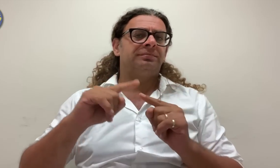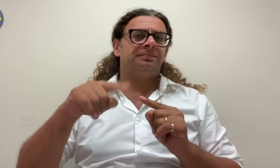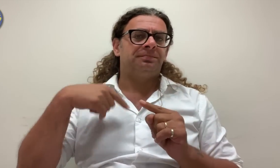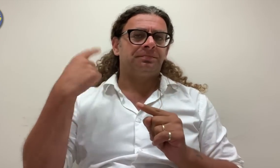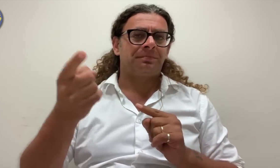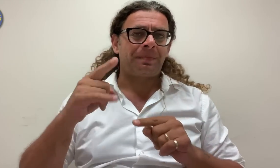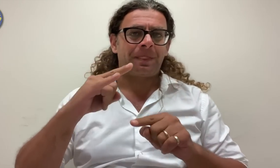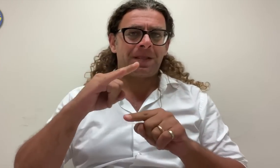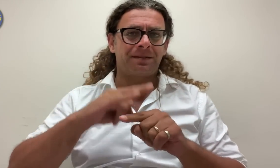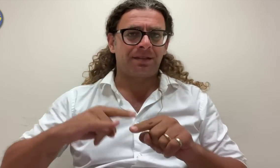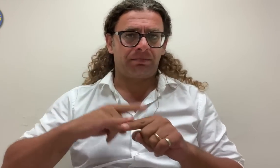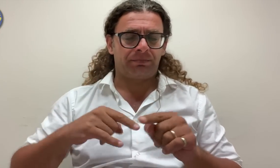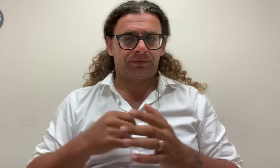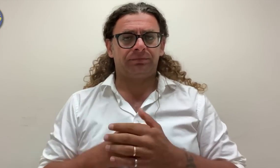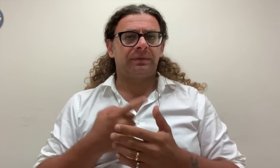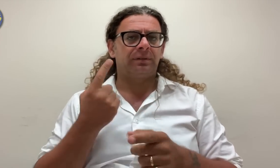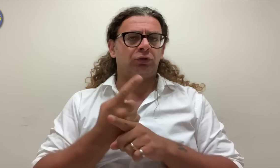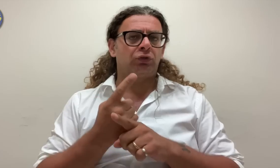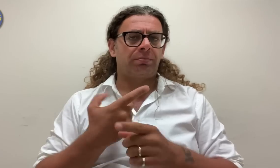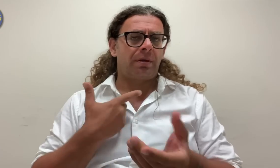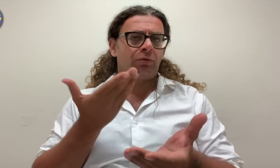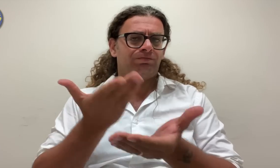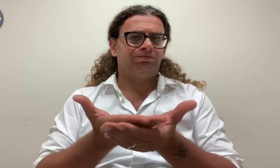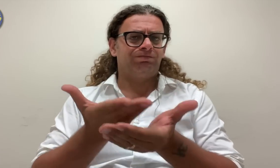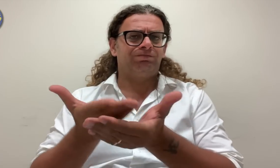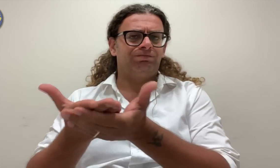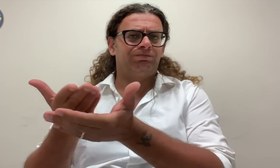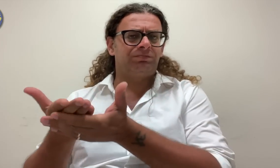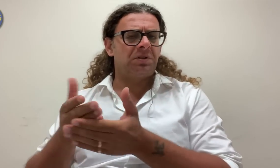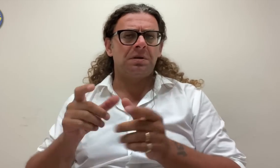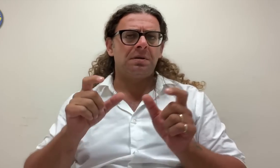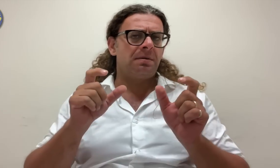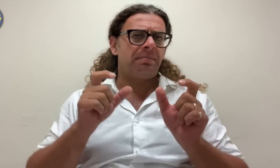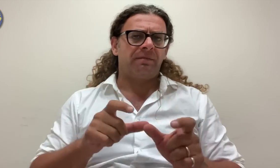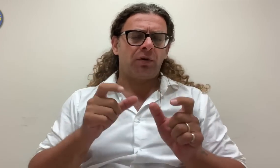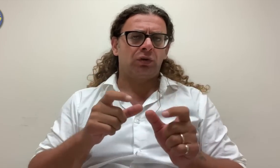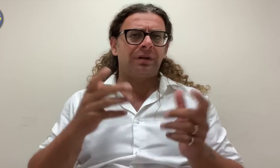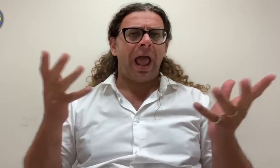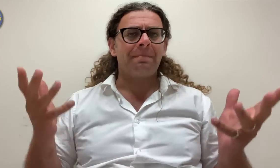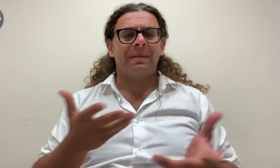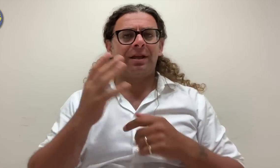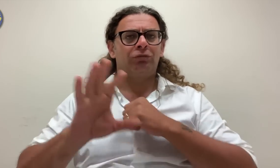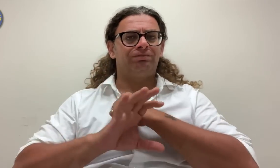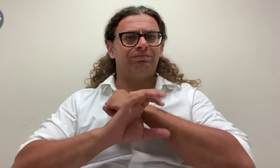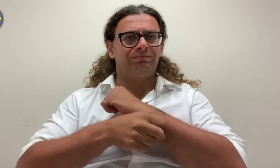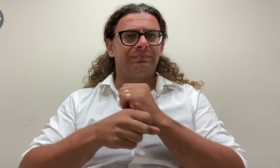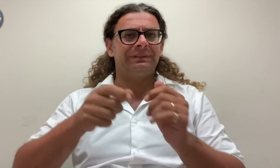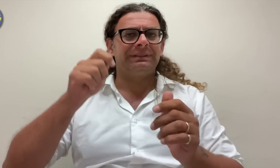appuntamento per il prossimo mese di settembre in occasione del quale verranno nuovamente presentate le istanze dell’ENS;